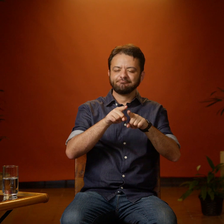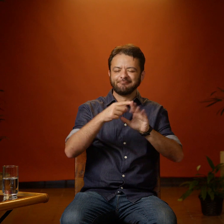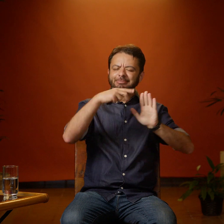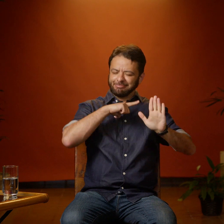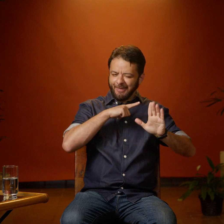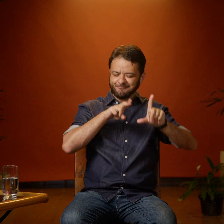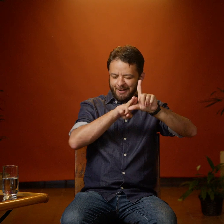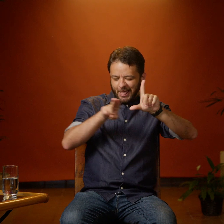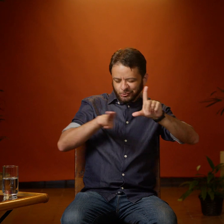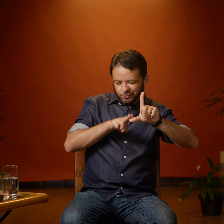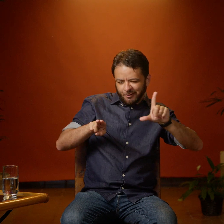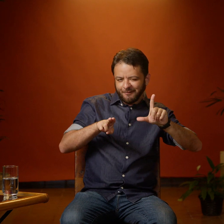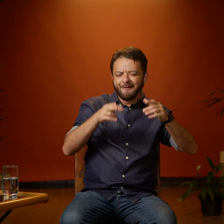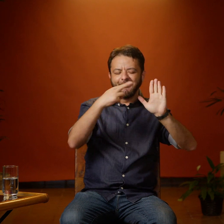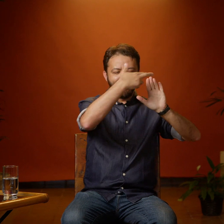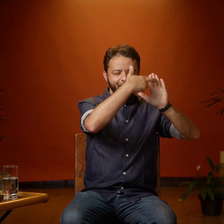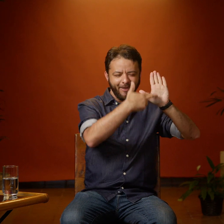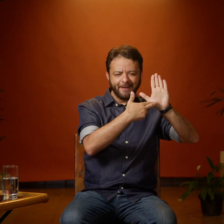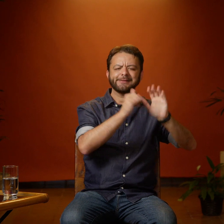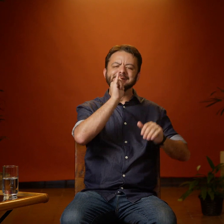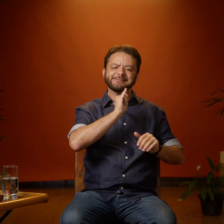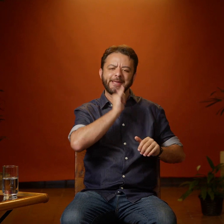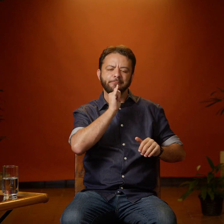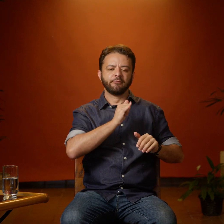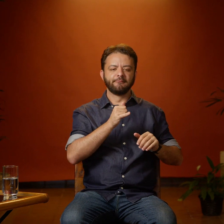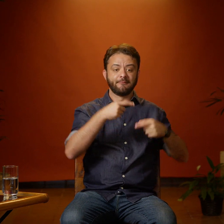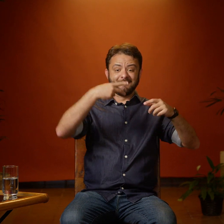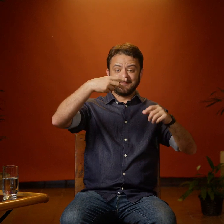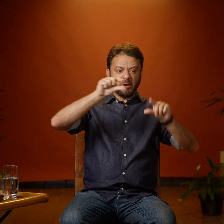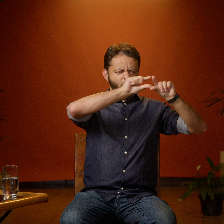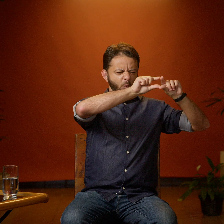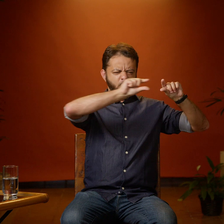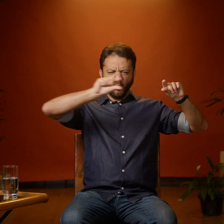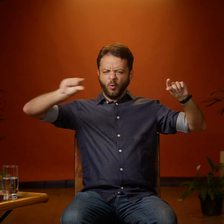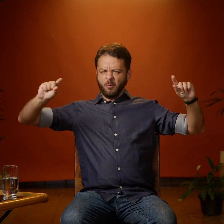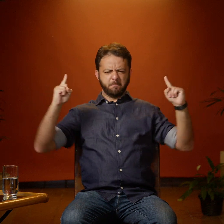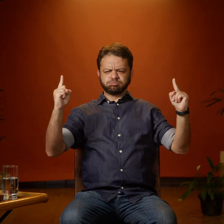Existem regras para as legendas, por exemplo, uma palavra grande